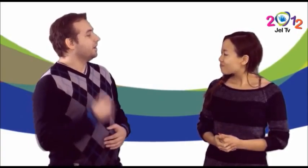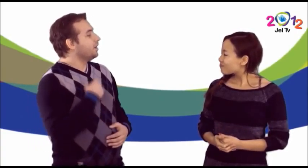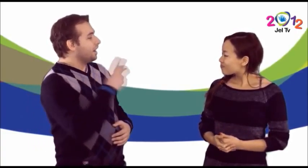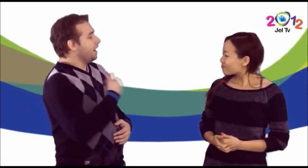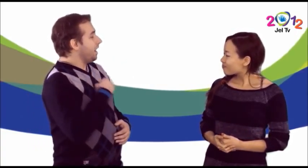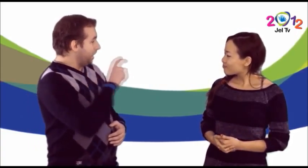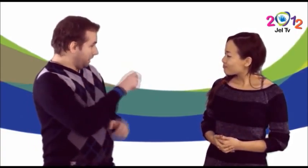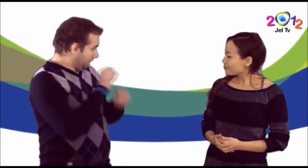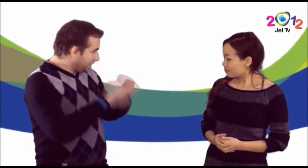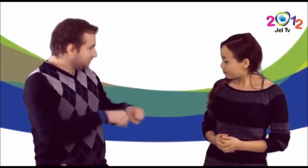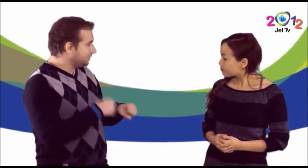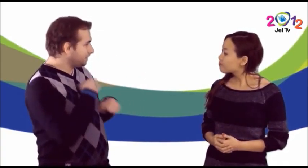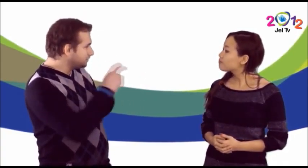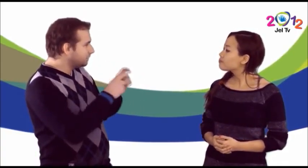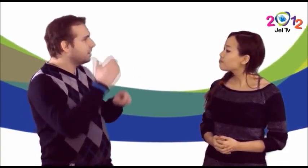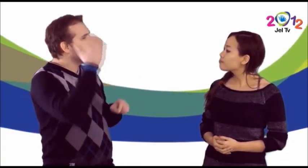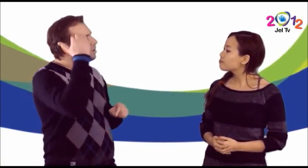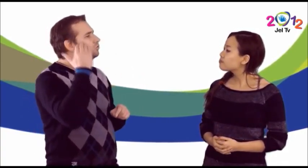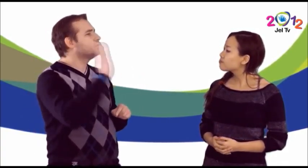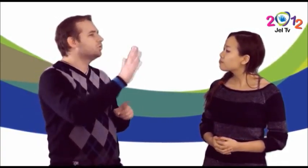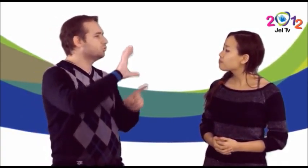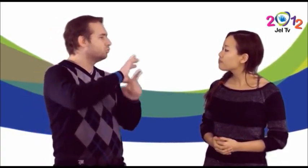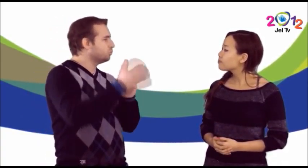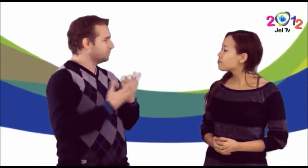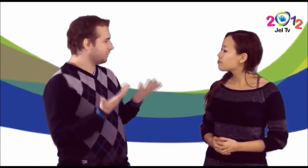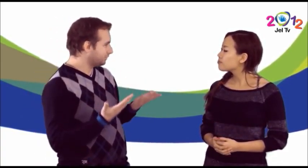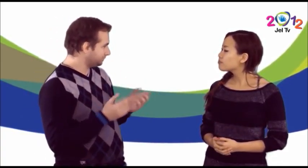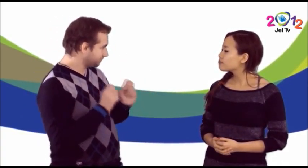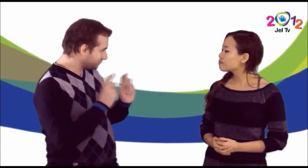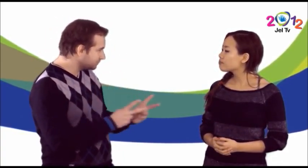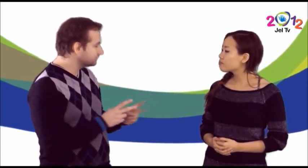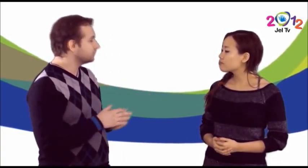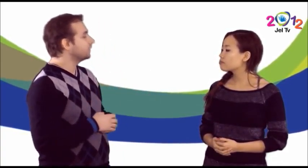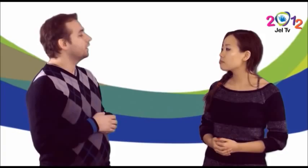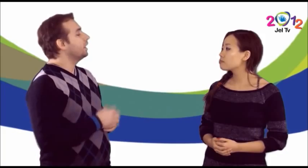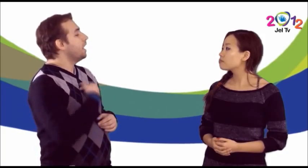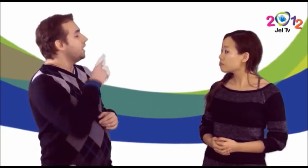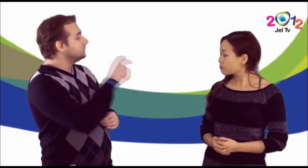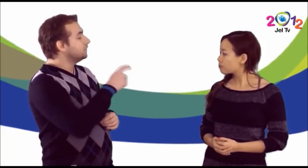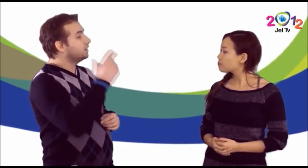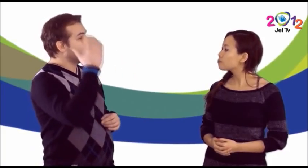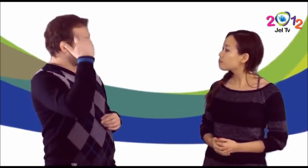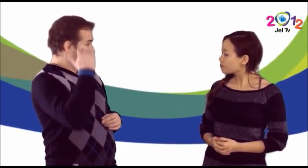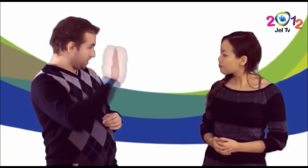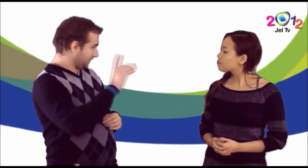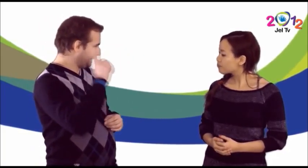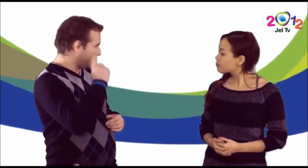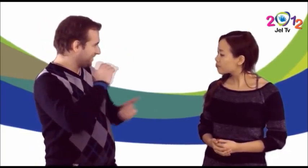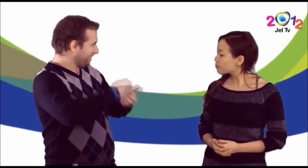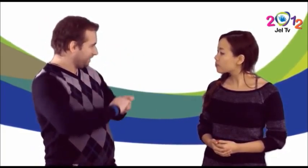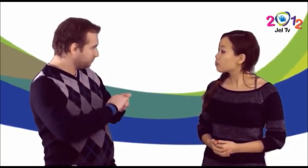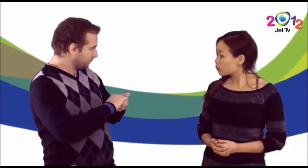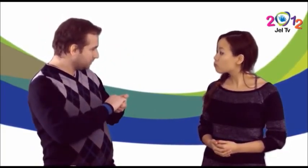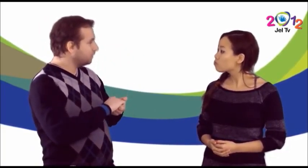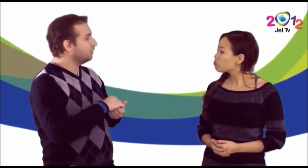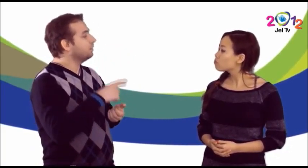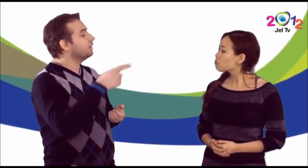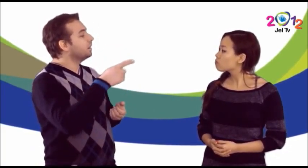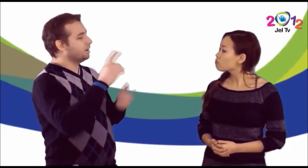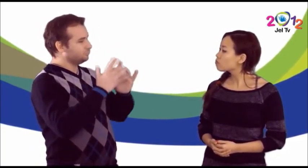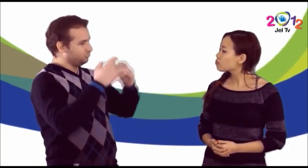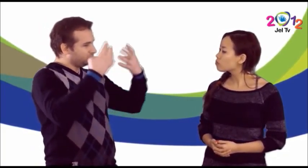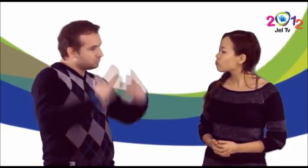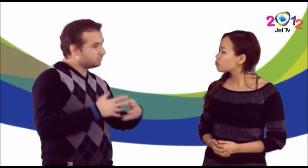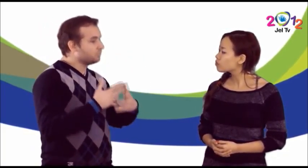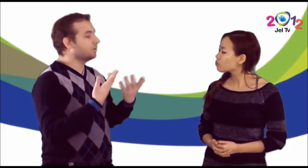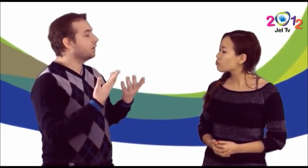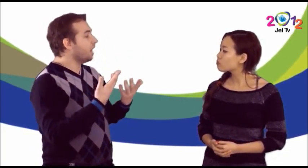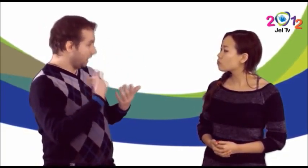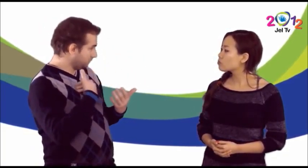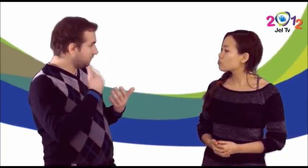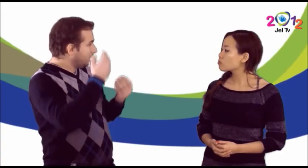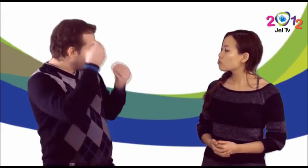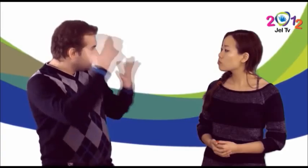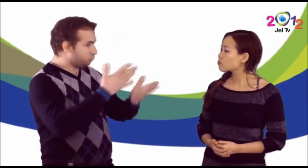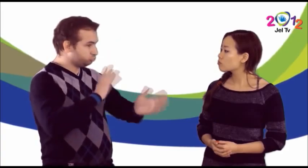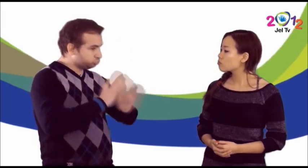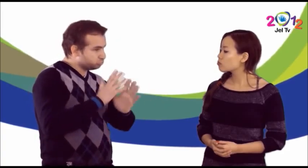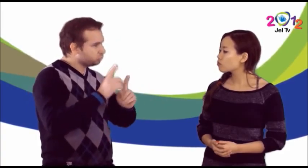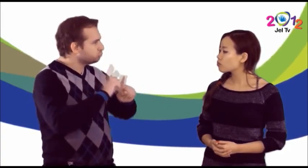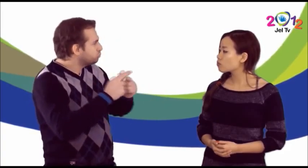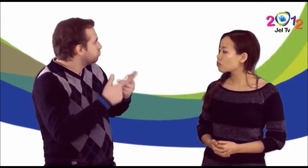Kérdezhetek valami a koreai siket kultúrával kapcsolatban? Van-e koreaiaknak siket szövetsége? Internetes honlapja, ahol jelnyelven látható az információk?